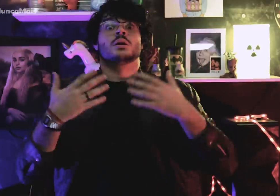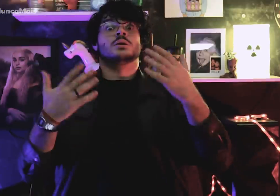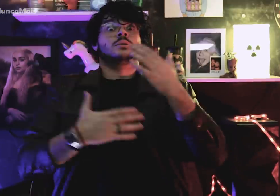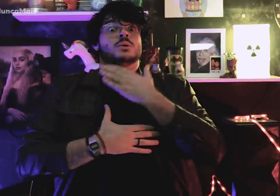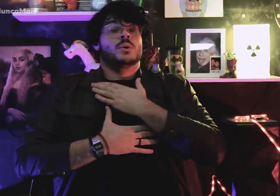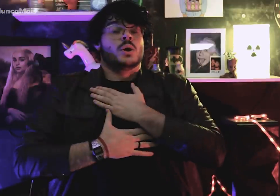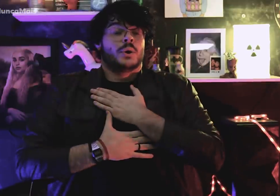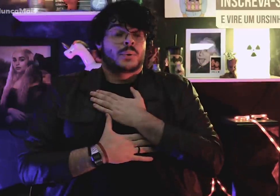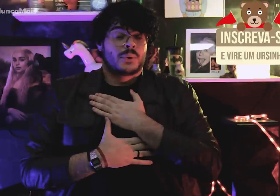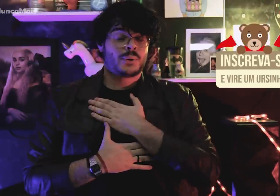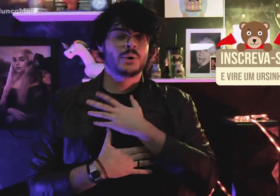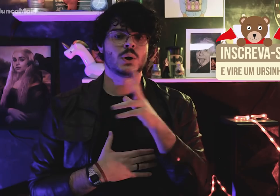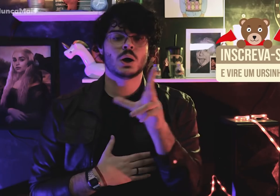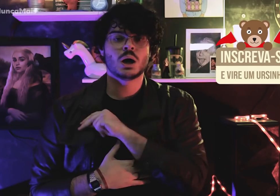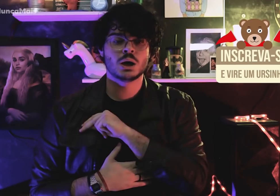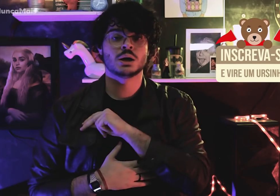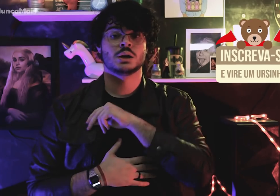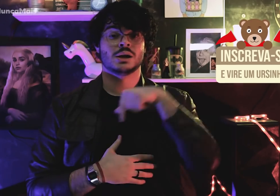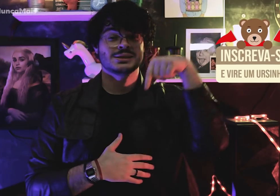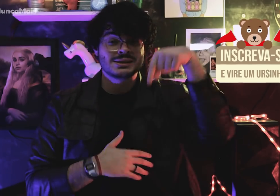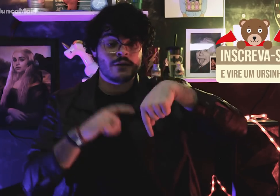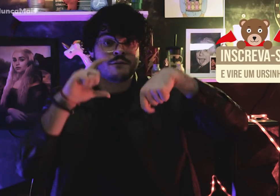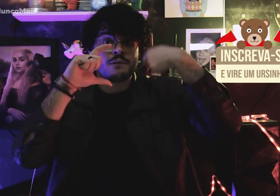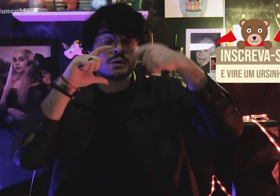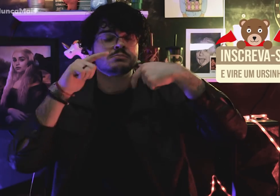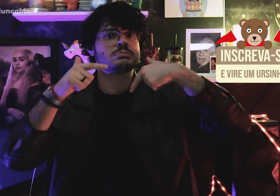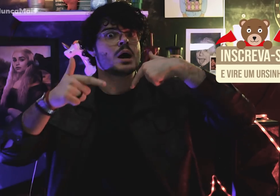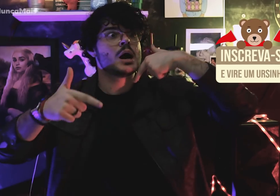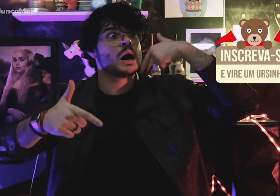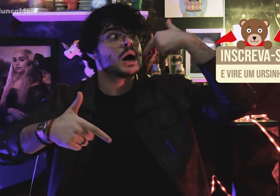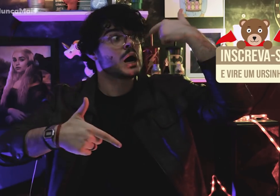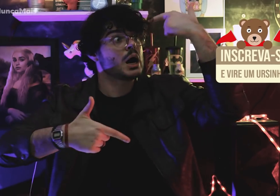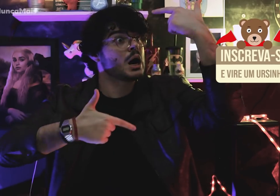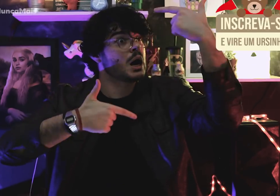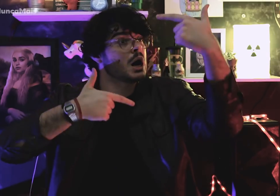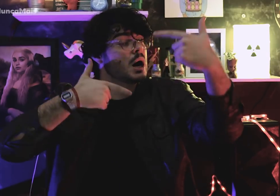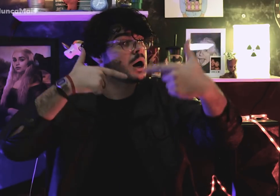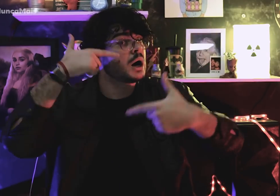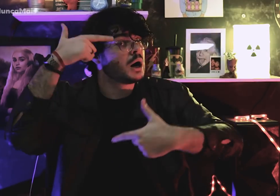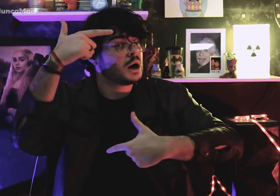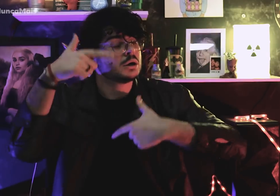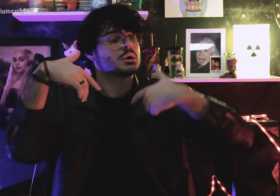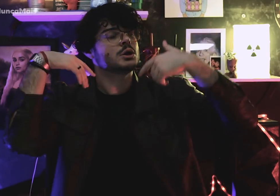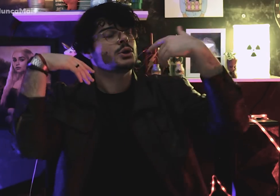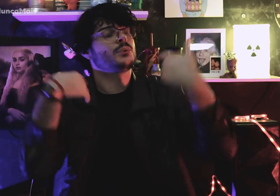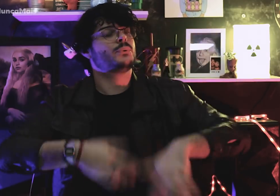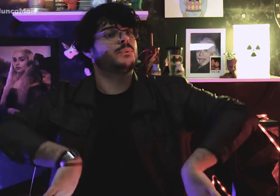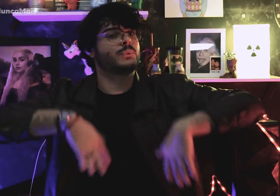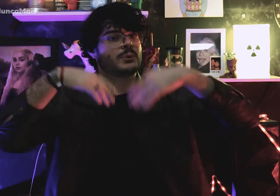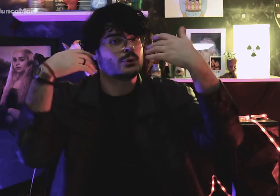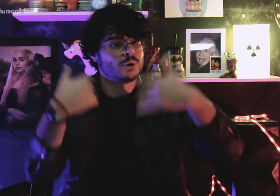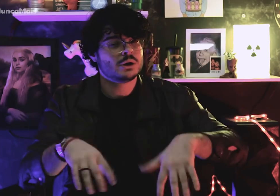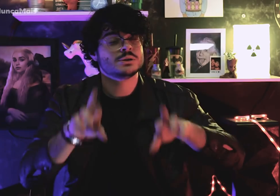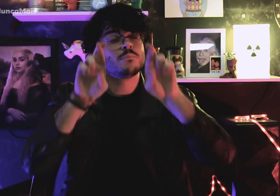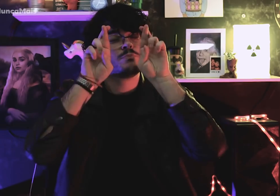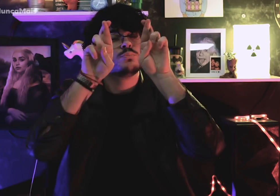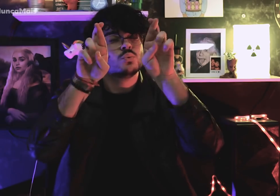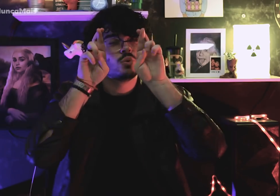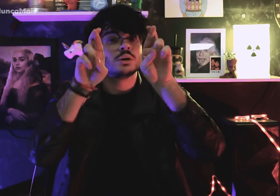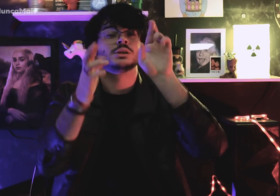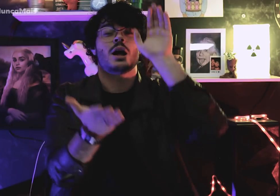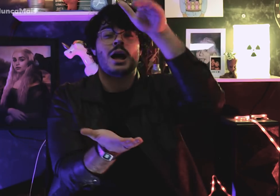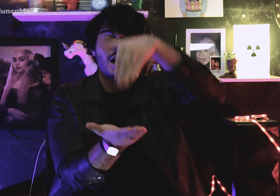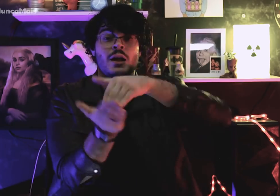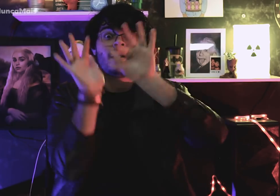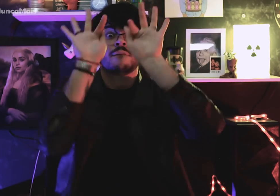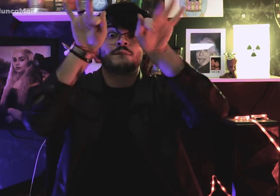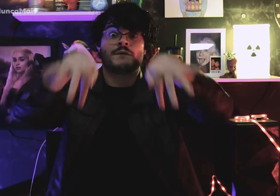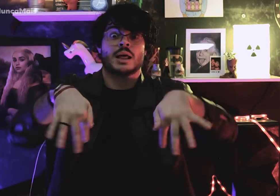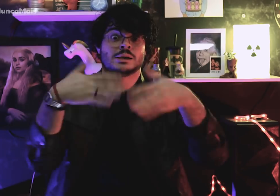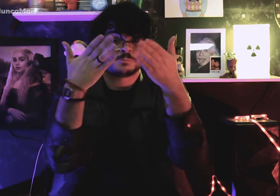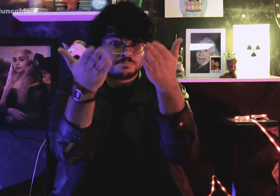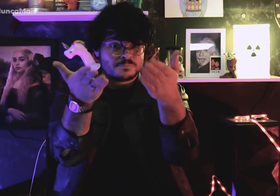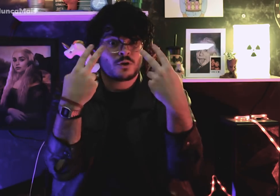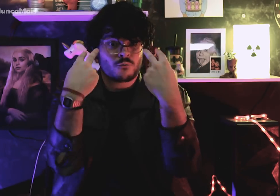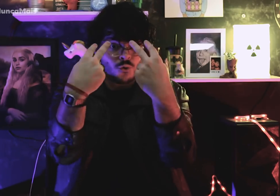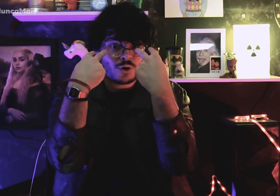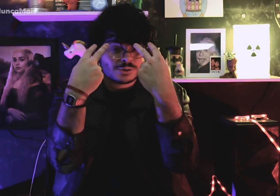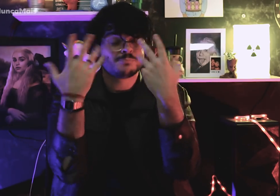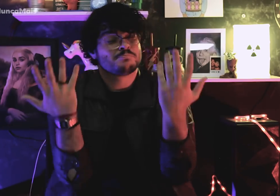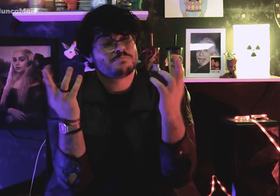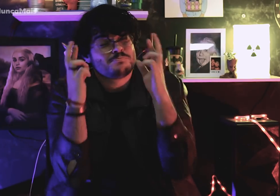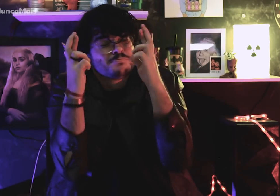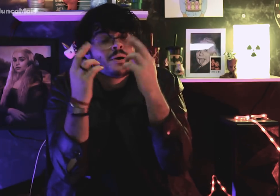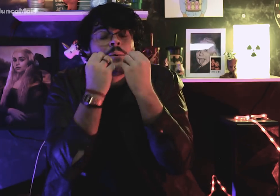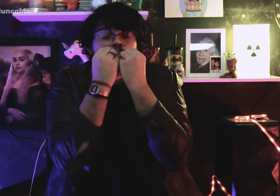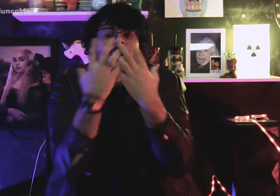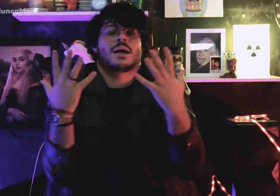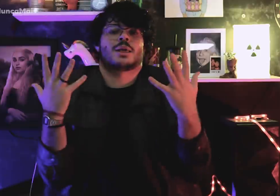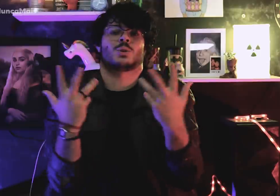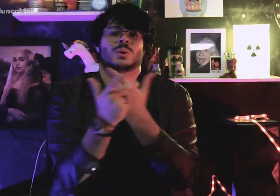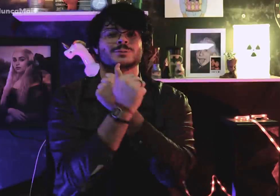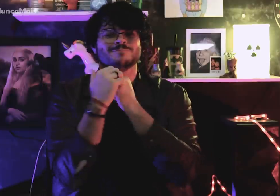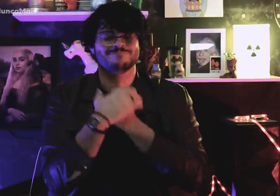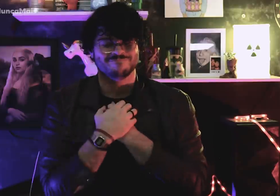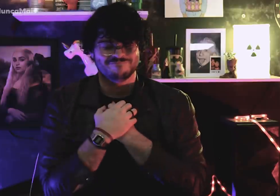Wow! Este vídeo me deu muito trabalho, mas espero que resultado final tenha sido incrível!